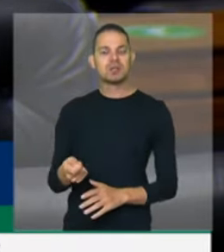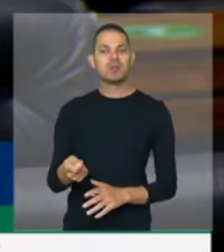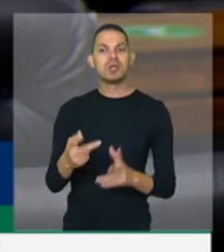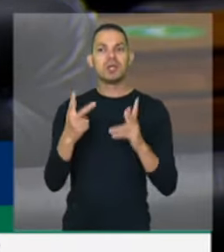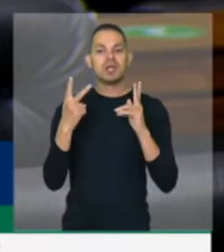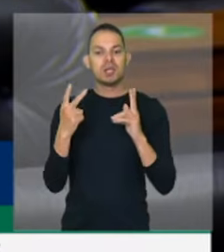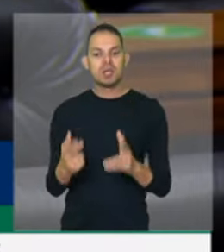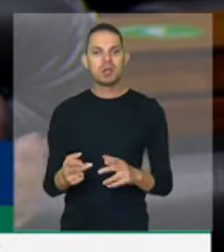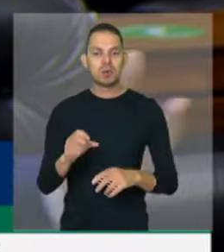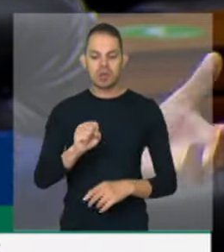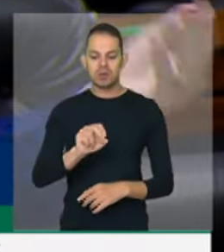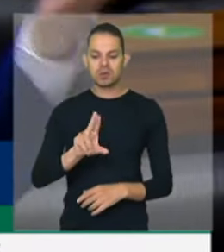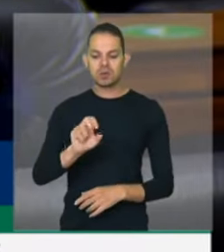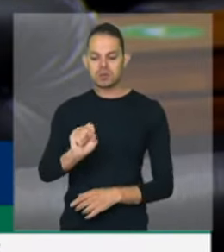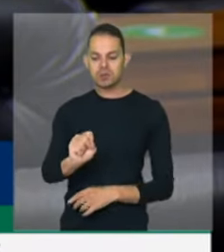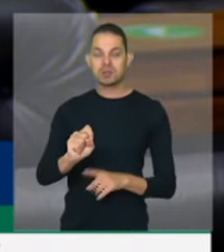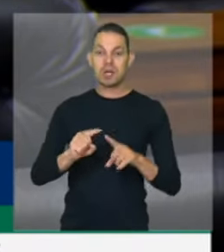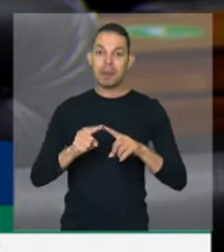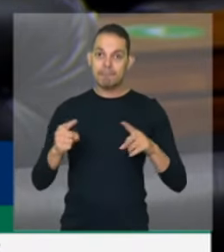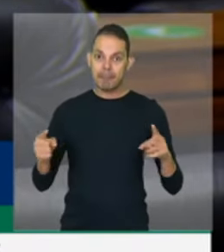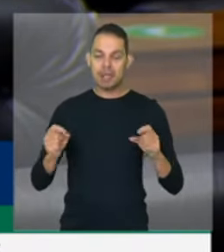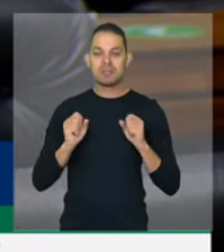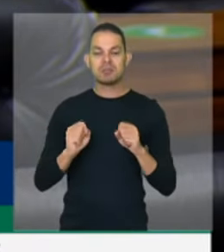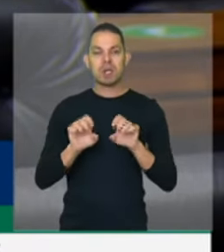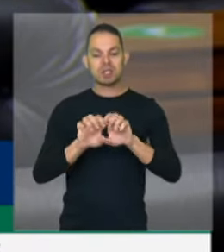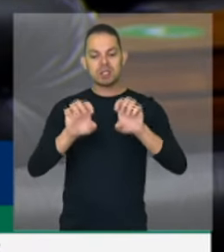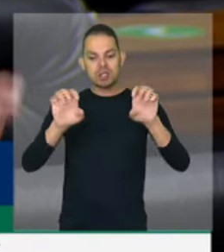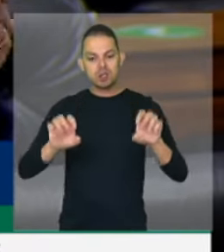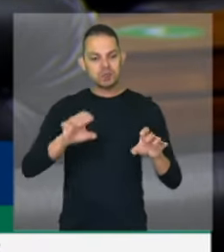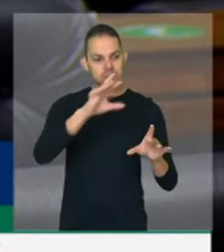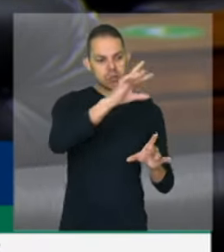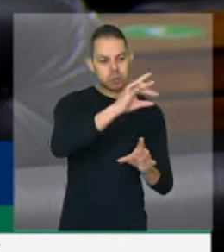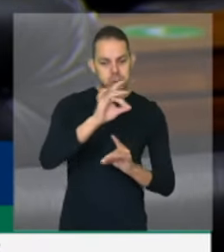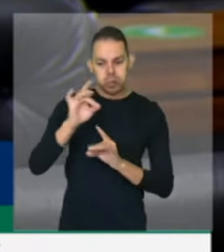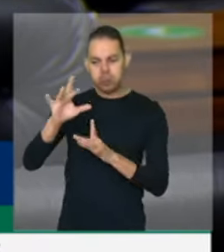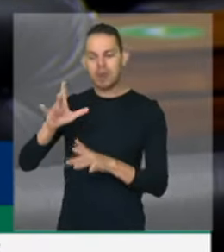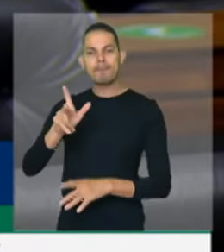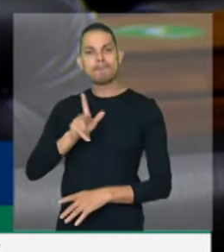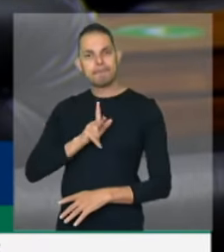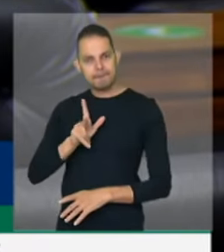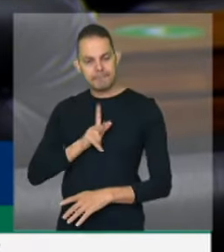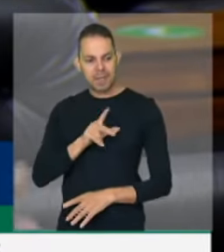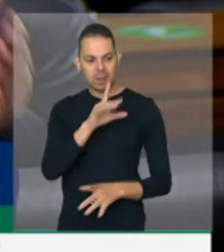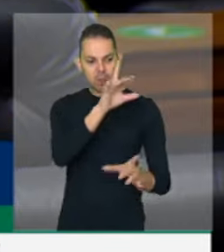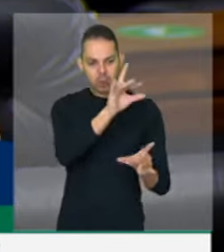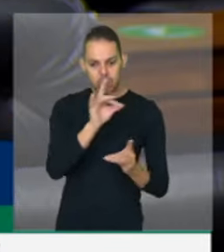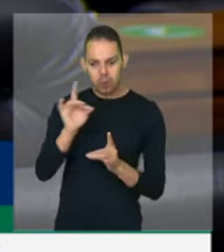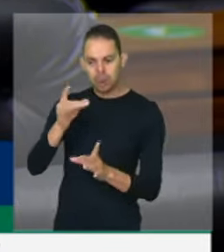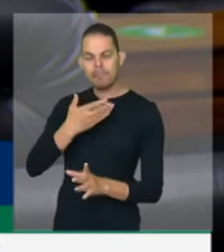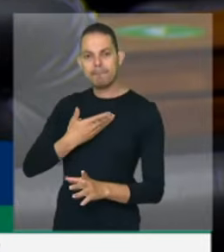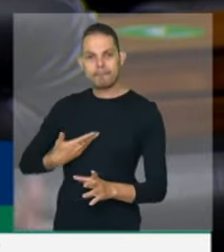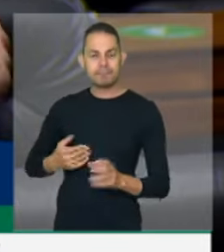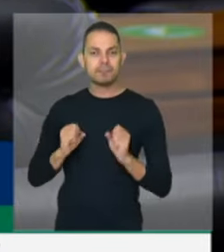ESTRUTURA PARTICULAR... SIM, PARA AJUDAR DURANTE ESSA PANDEMIA... SIM, É ORIENTAÇÃO DO PSD. OBRIGADO, PRESIDENTE. -- [PRESIDENTE]: COMO